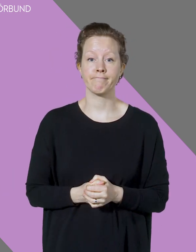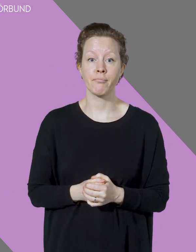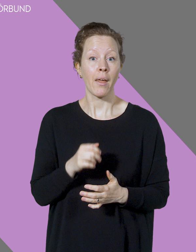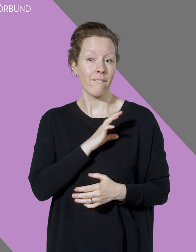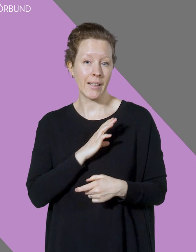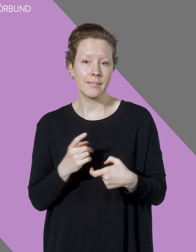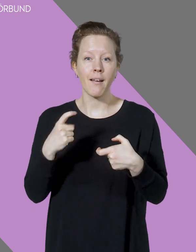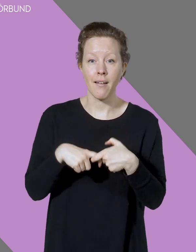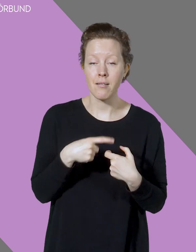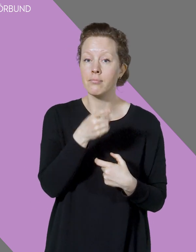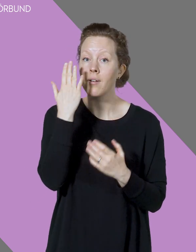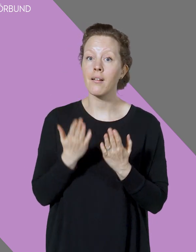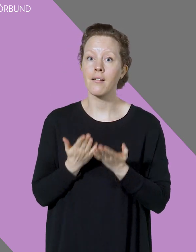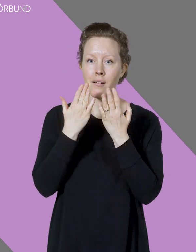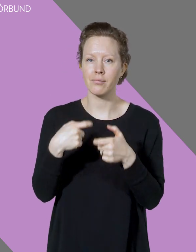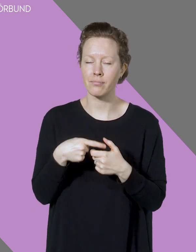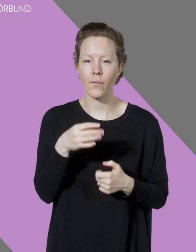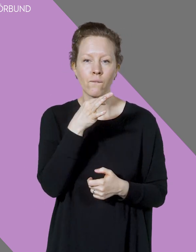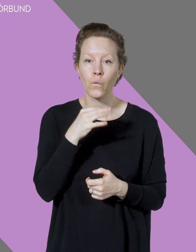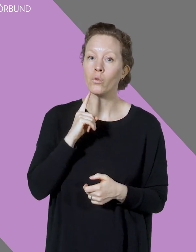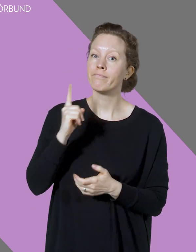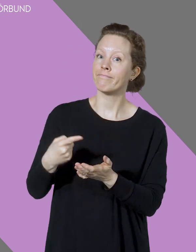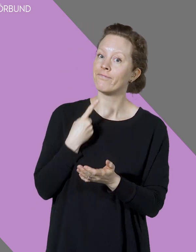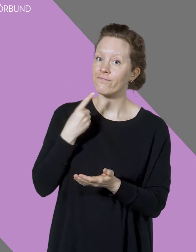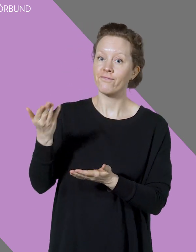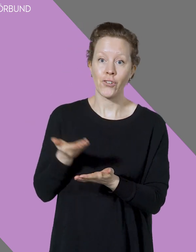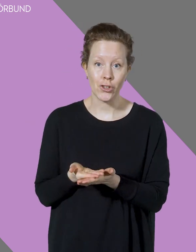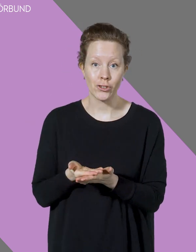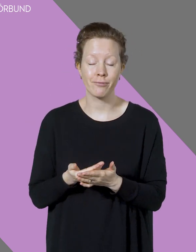Klicka på länken för mera information om båda spörsmålen.